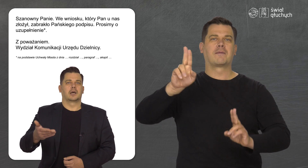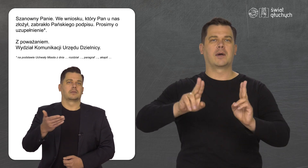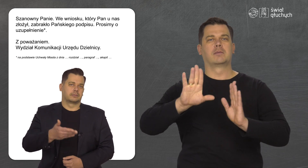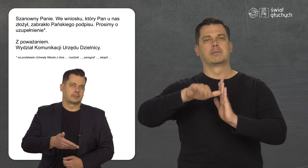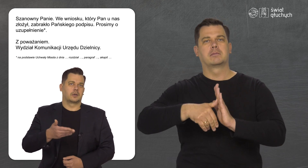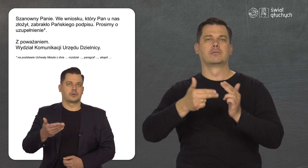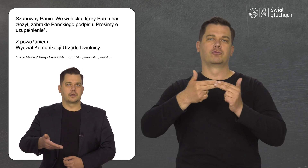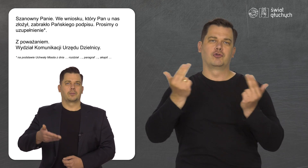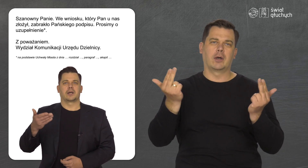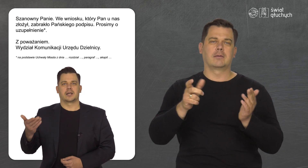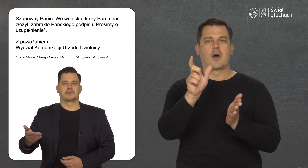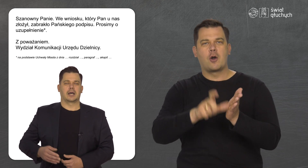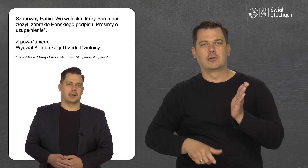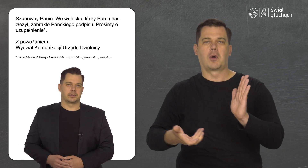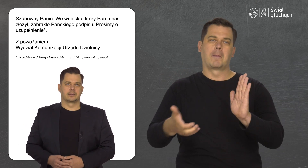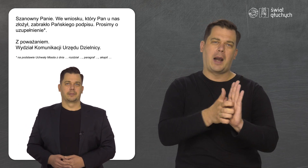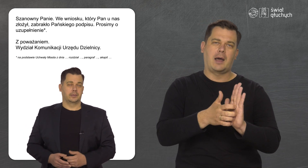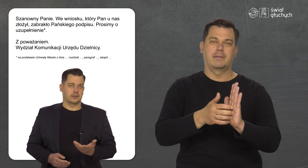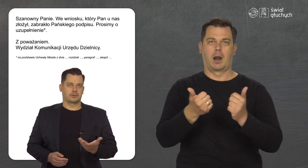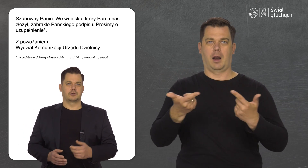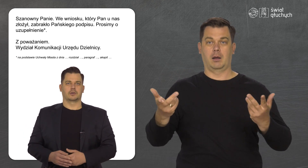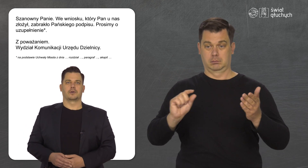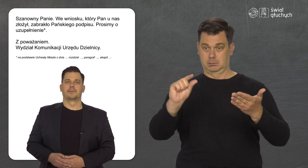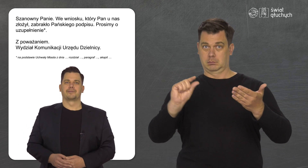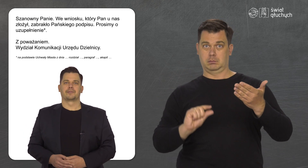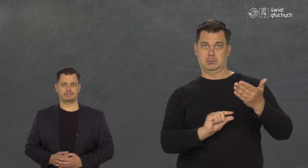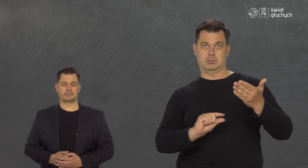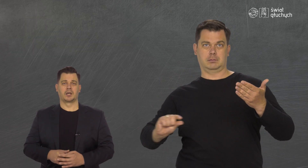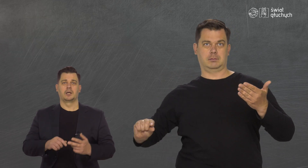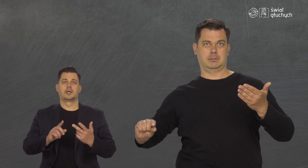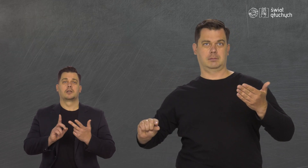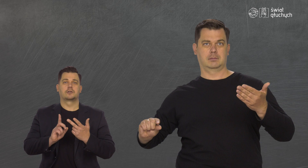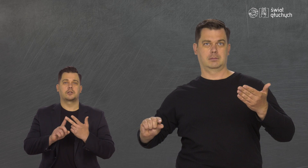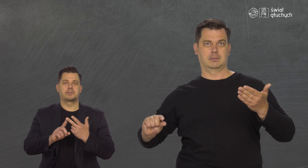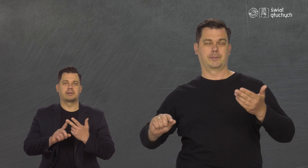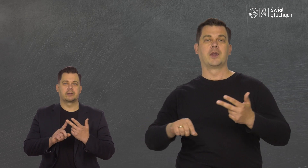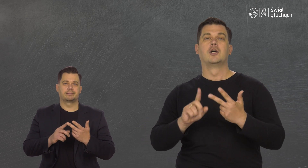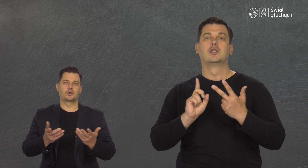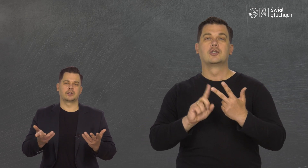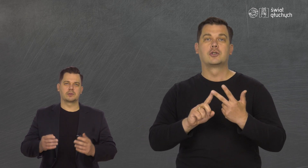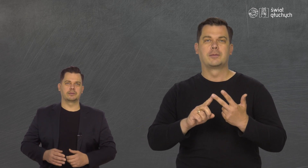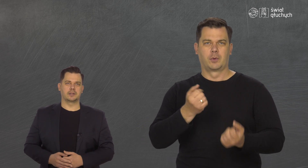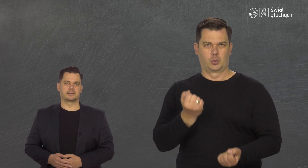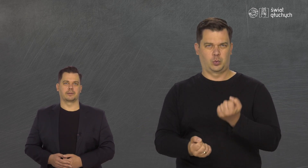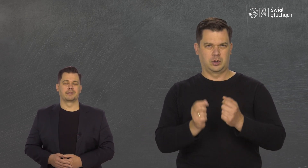z dnia … rozdział …, paragraf …, akapit … (mniejszą czcionką). Trzecia sprawa: trudne słownictwo.